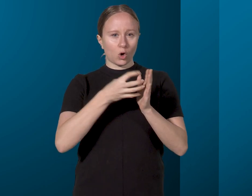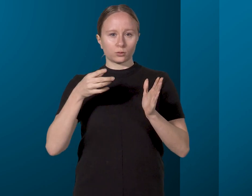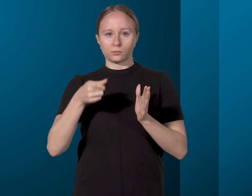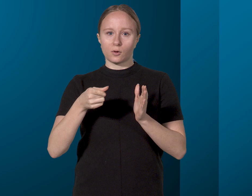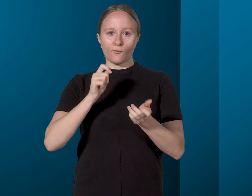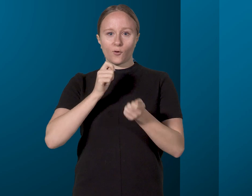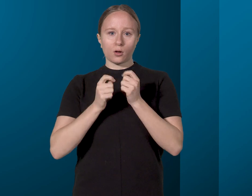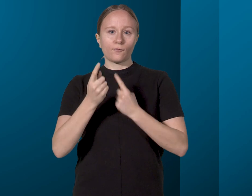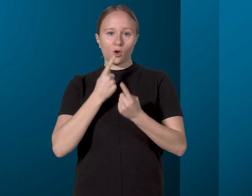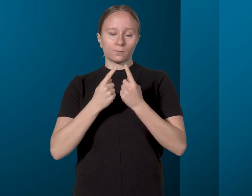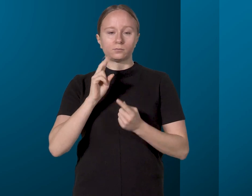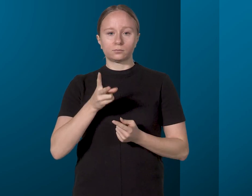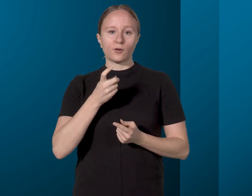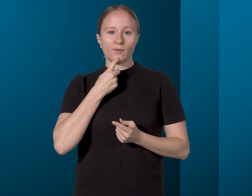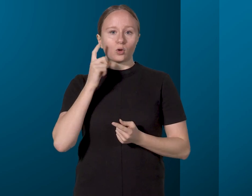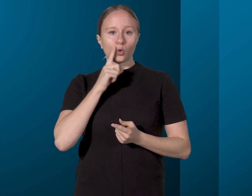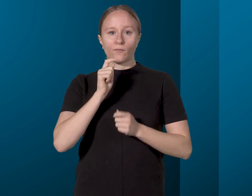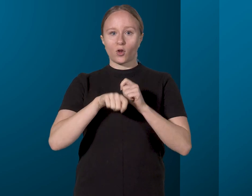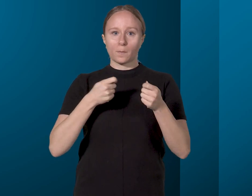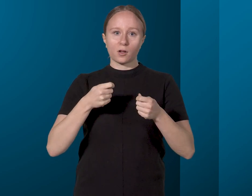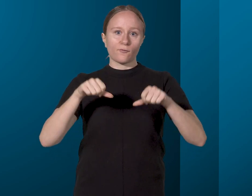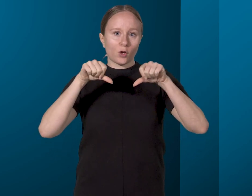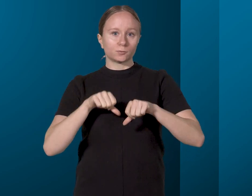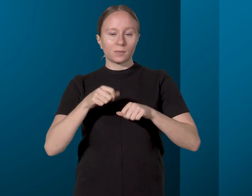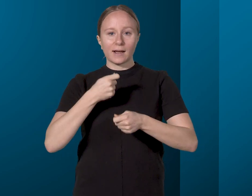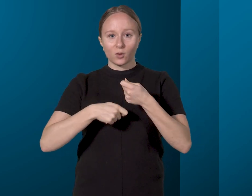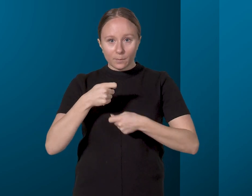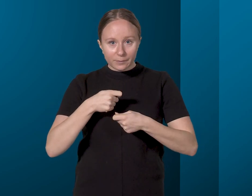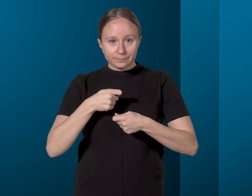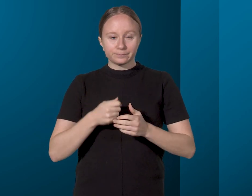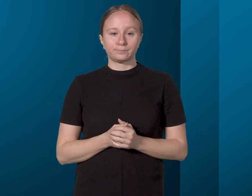Bakgrunden till förändringsförhandlingarna är - Finlands Dövas Förbunds försämrade ekonomi.